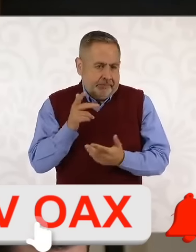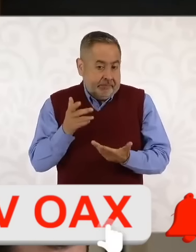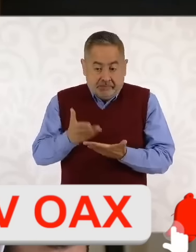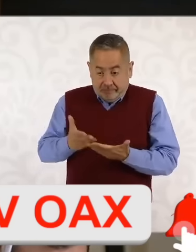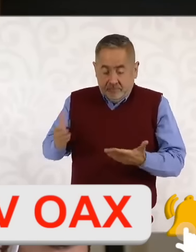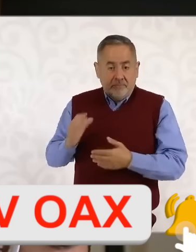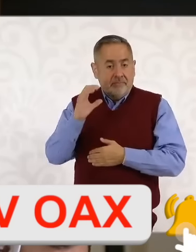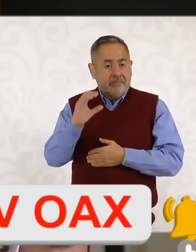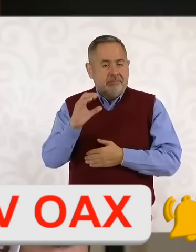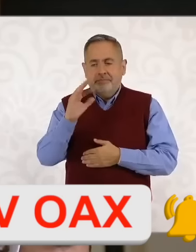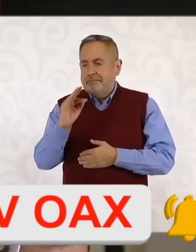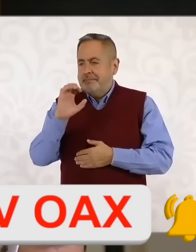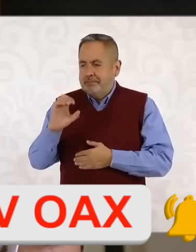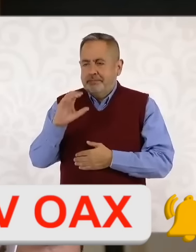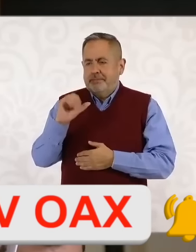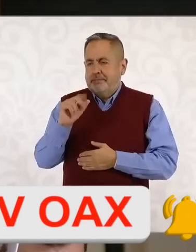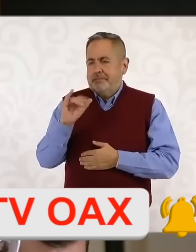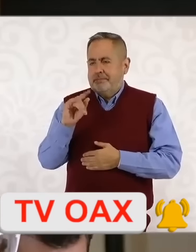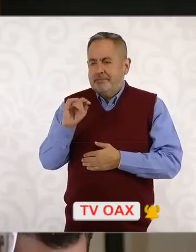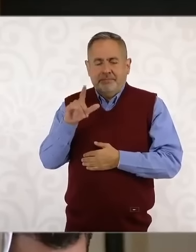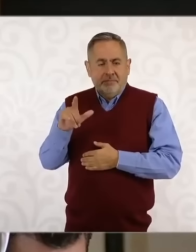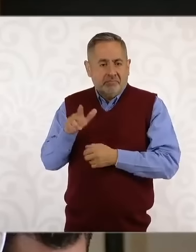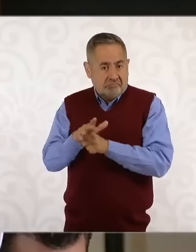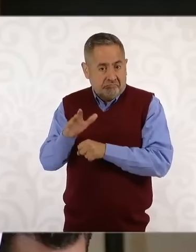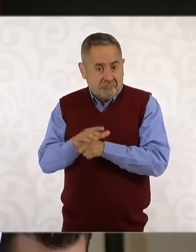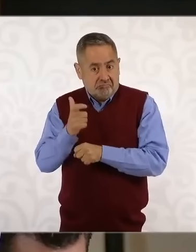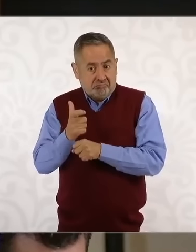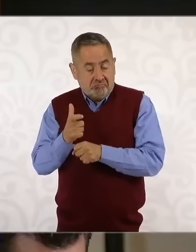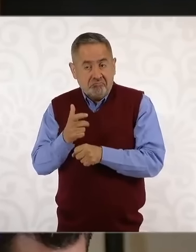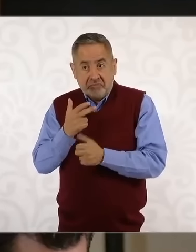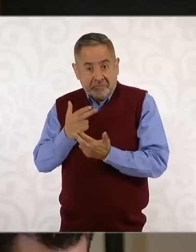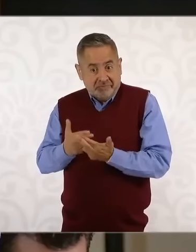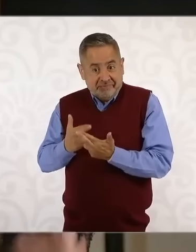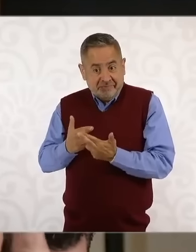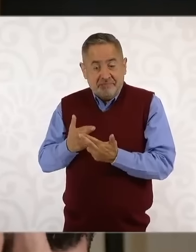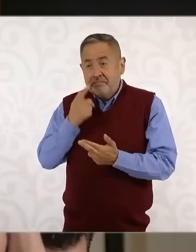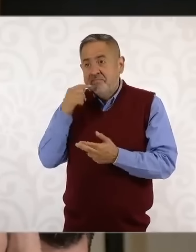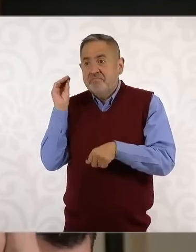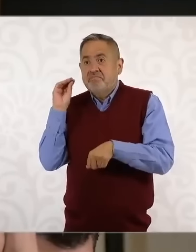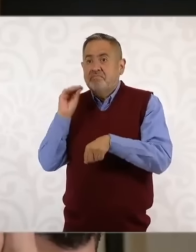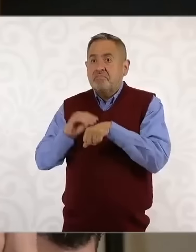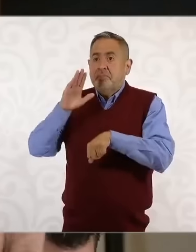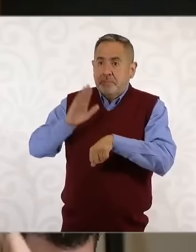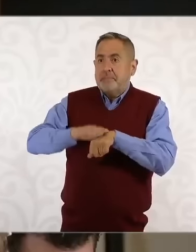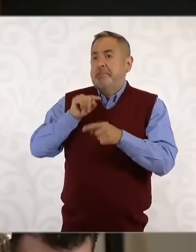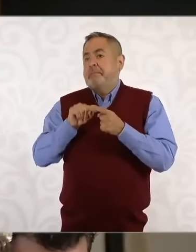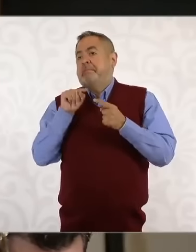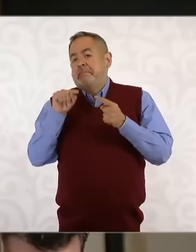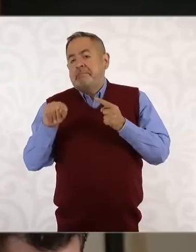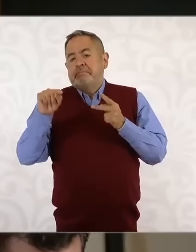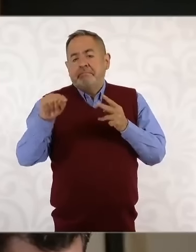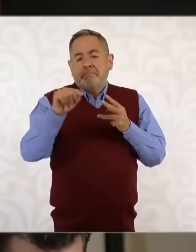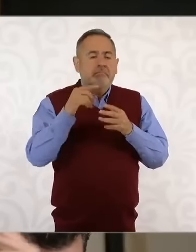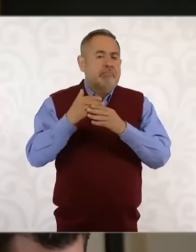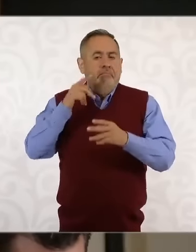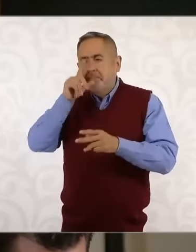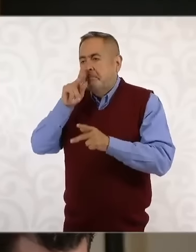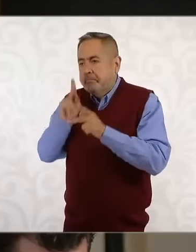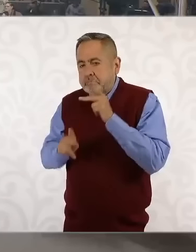se podrían este ser suficientes para para poder adelantar lo que se quedó [ __ ] digamos. Muchas